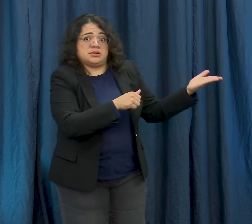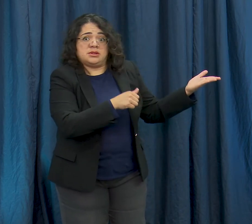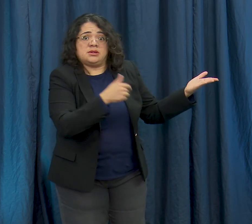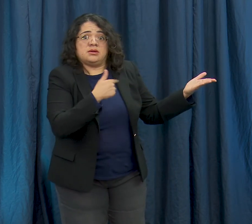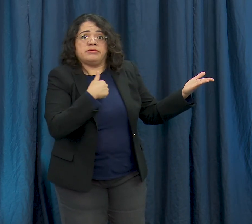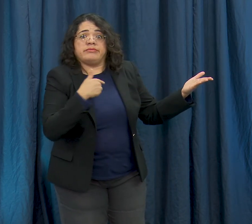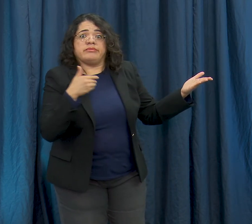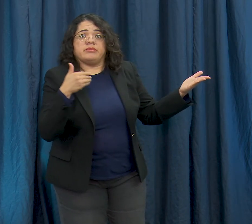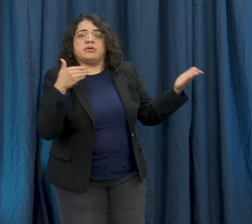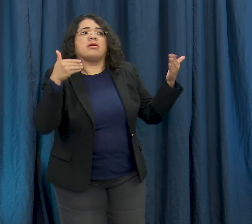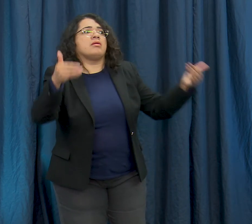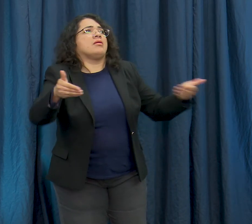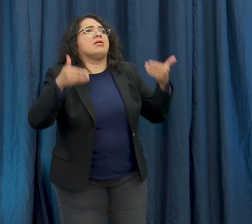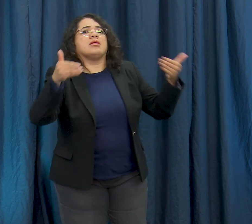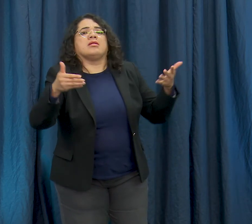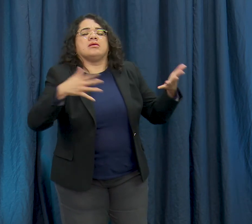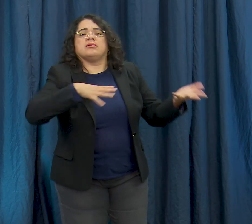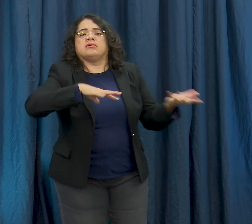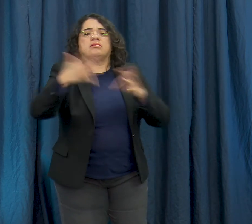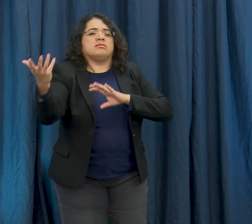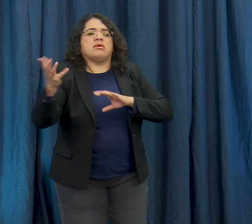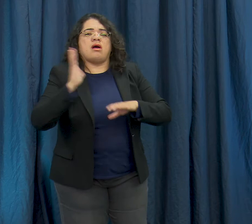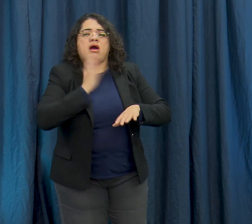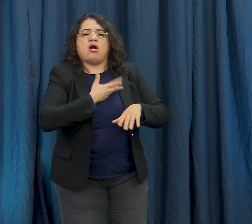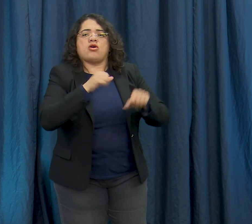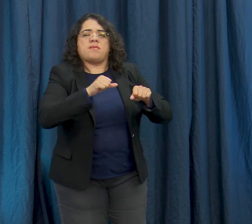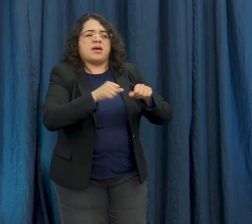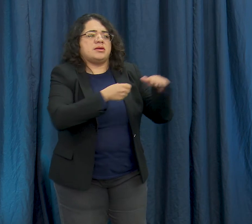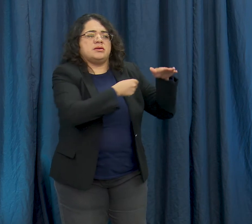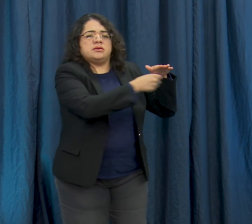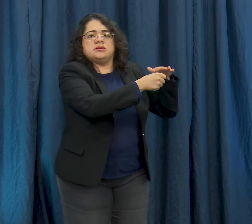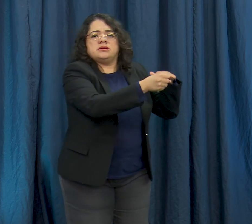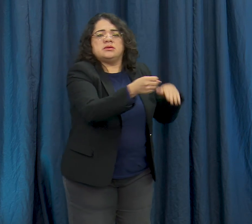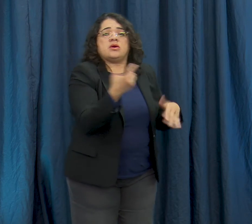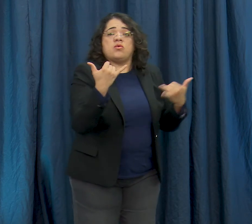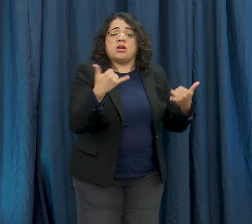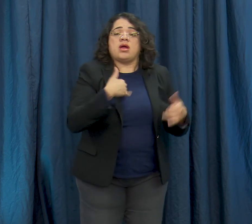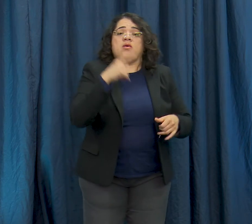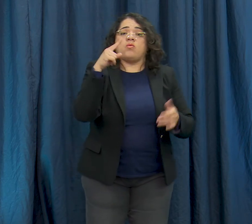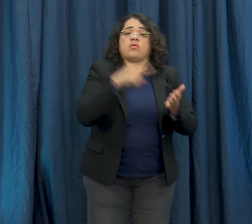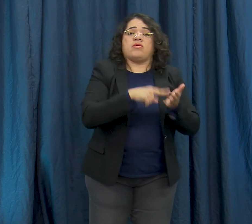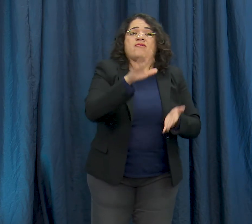cuenta por ciento un total de milk en toes comas hospitals n todos los you dad